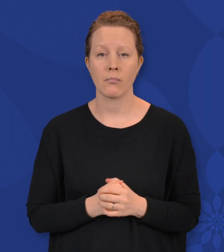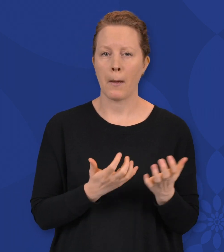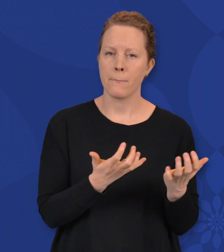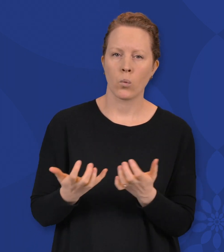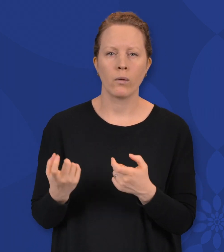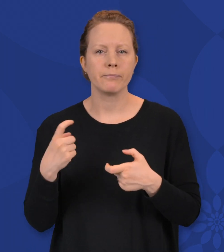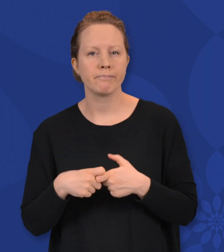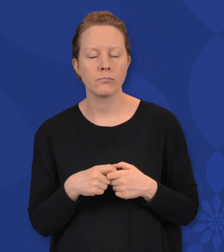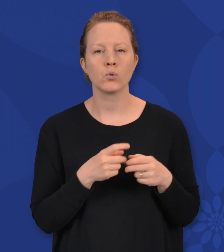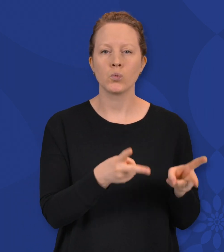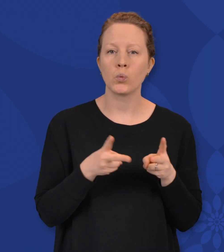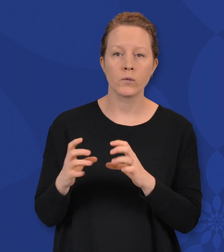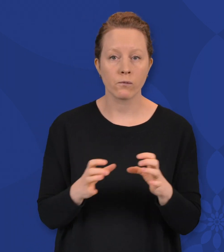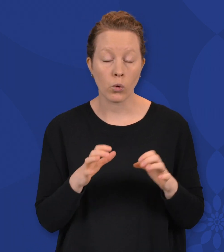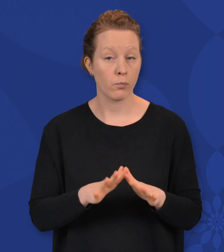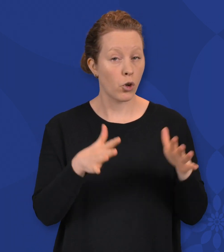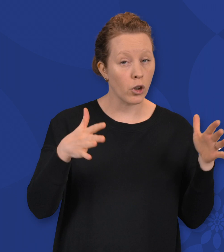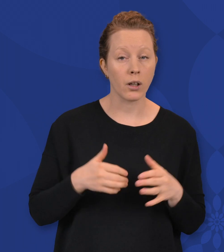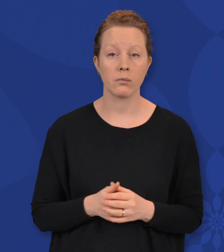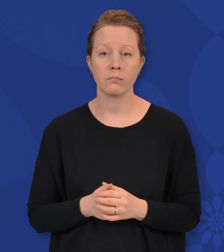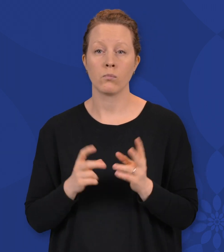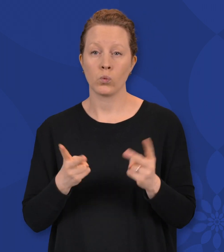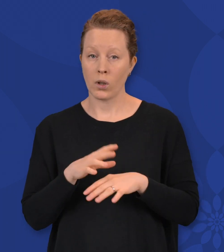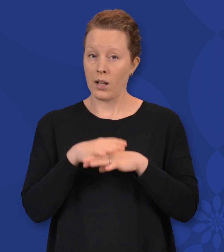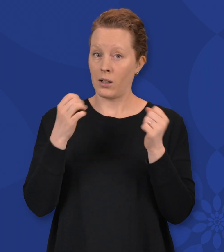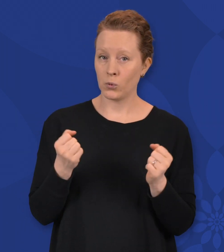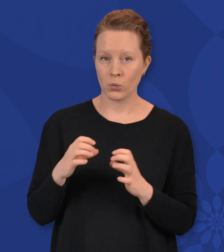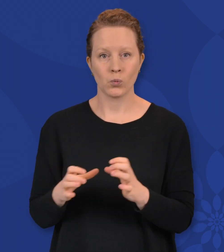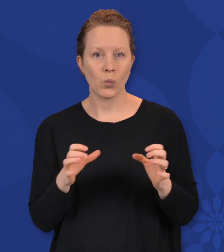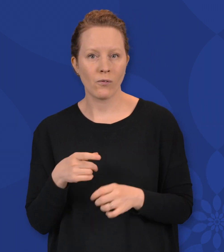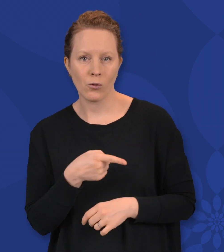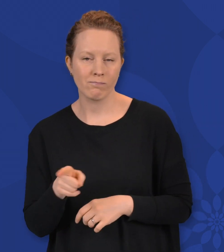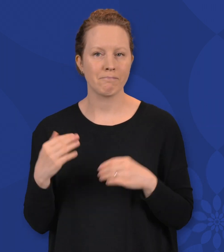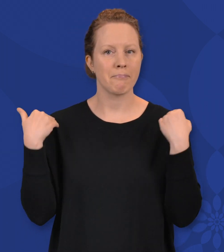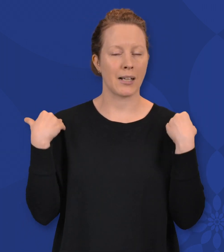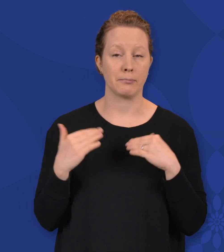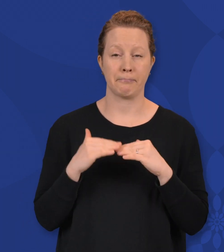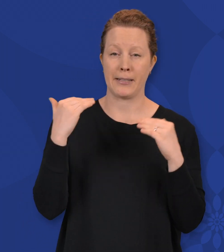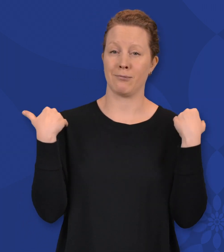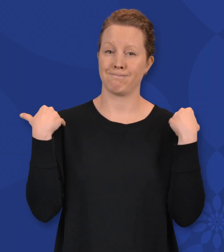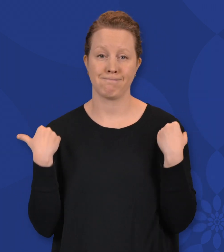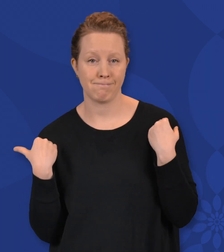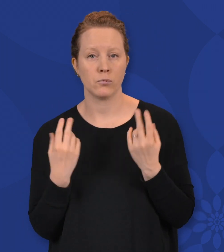Behovet av sjukhusvård och belastningen på hälso- och sjukvården har ökat avsevärt, -